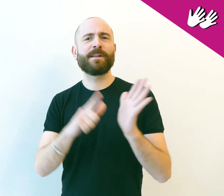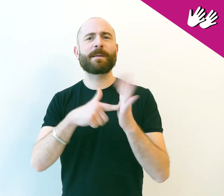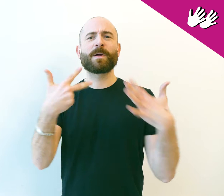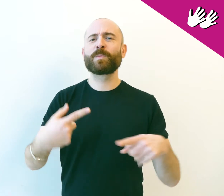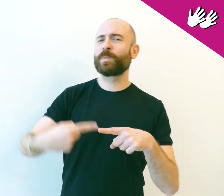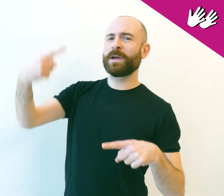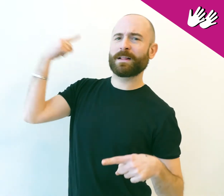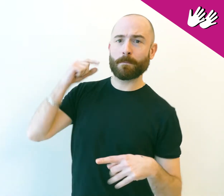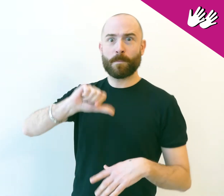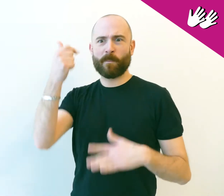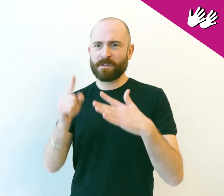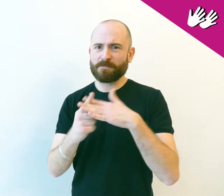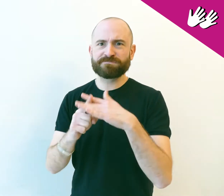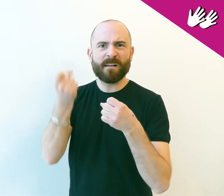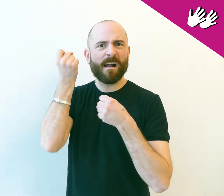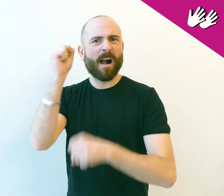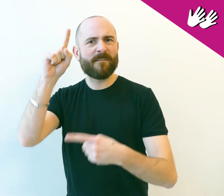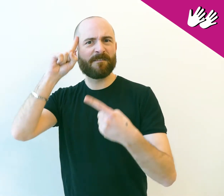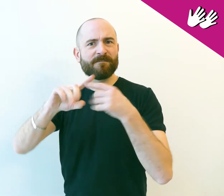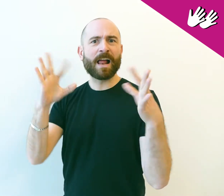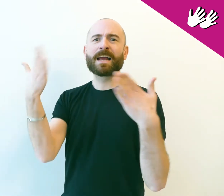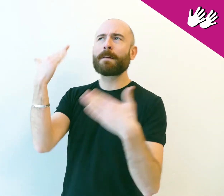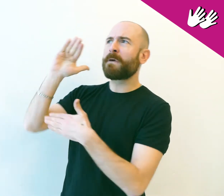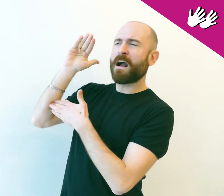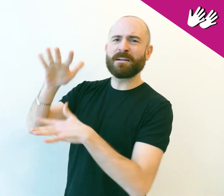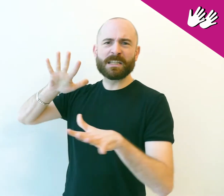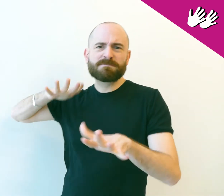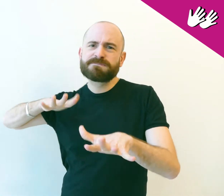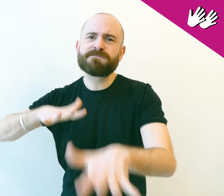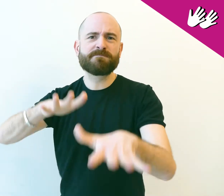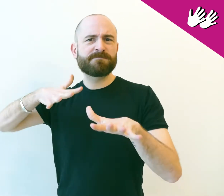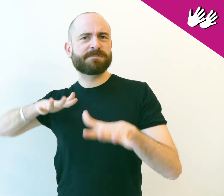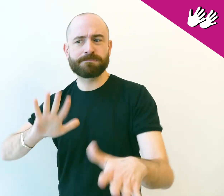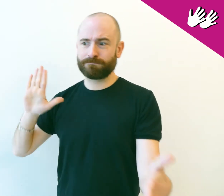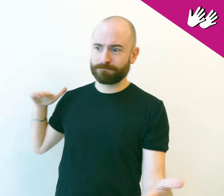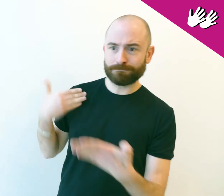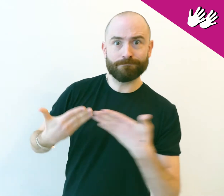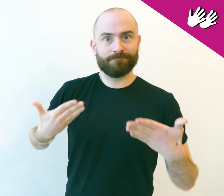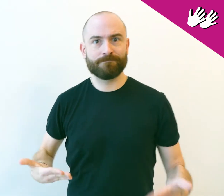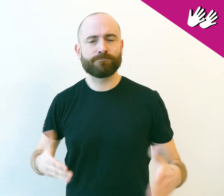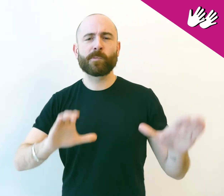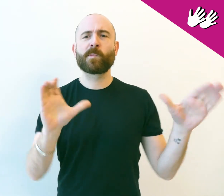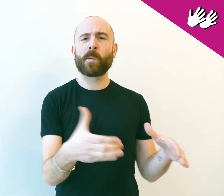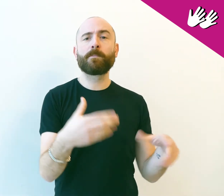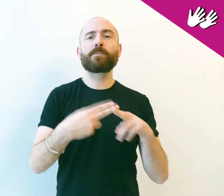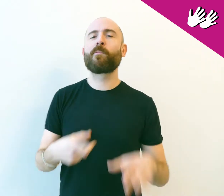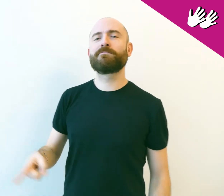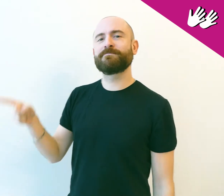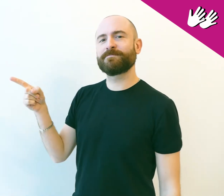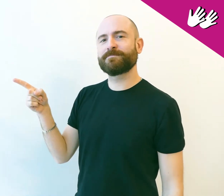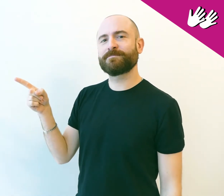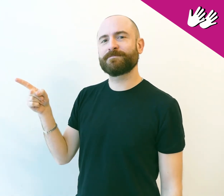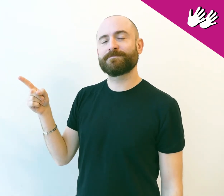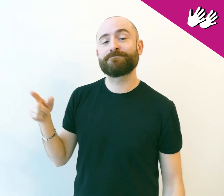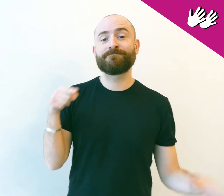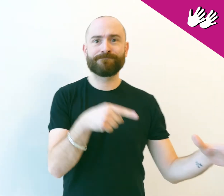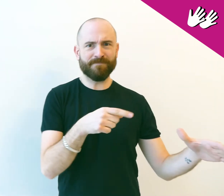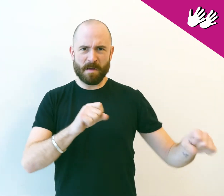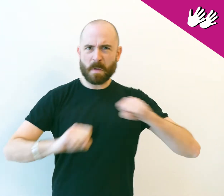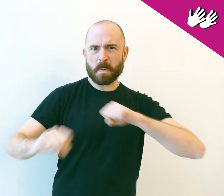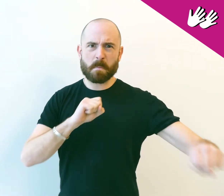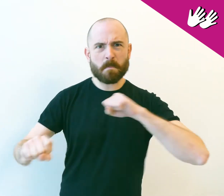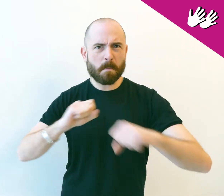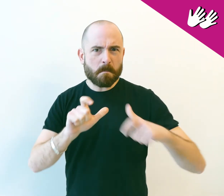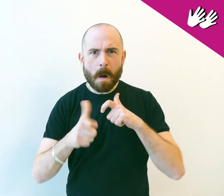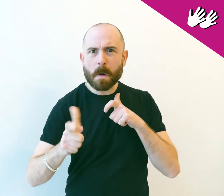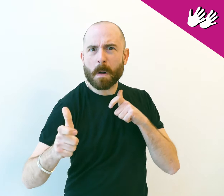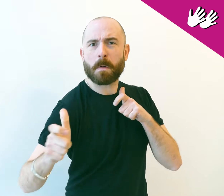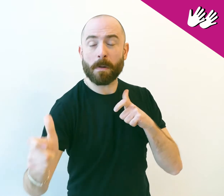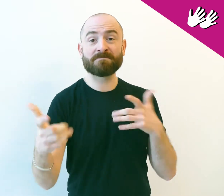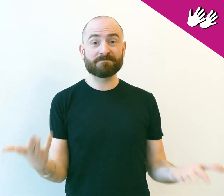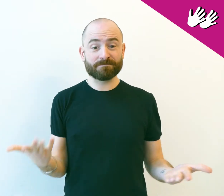Depuis les premières grèves pour le climat, en 2018, jusqu'aux actions chocs « d'Extinction Rébellion »,